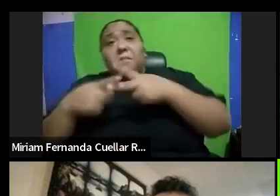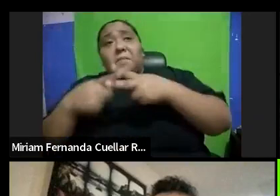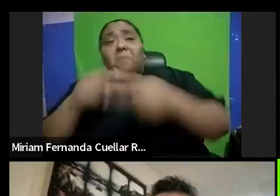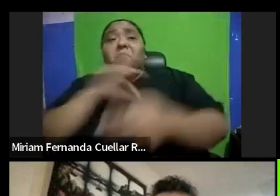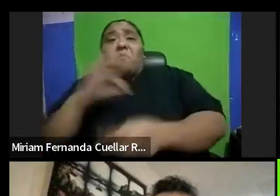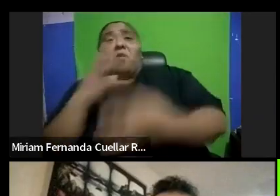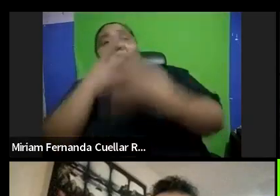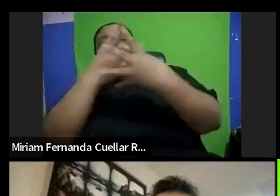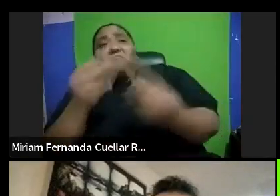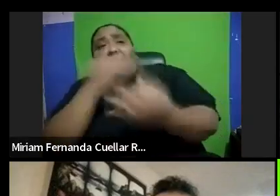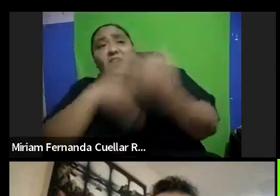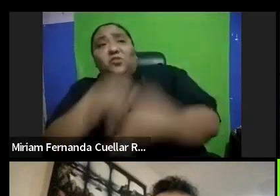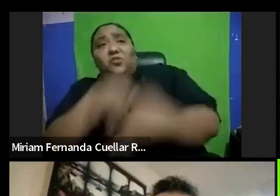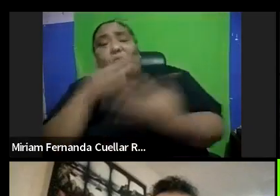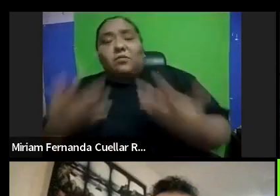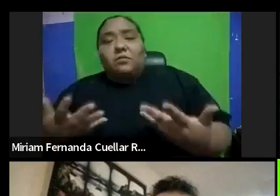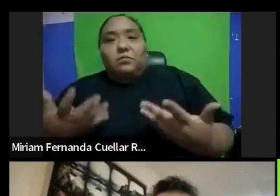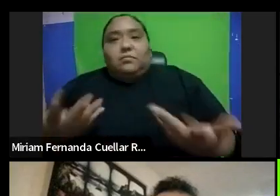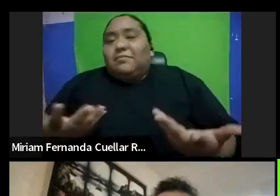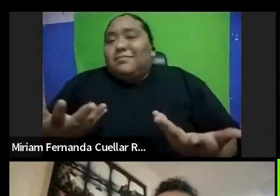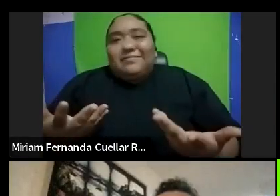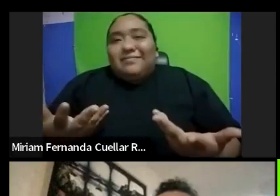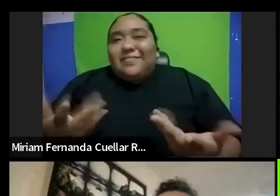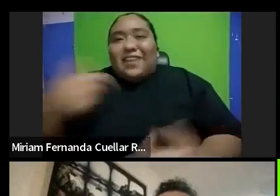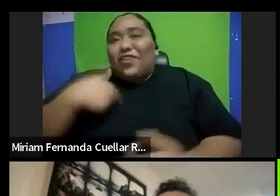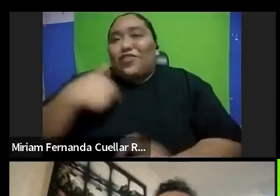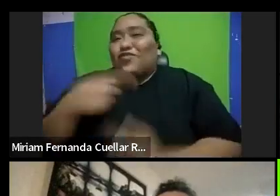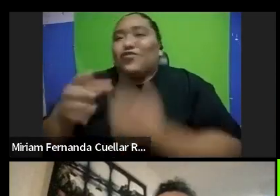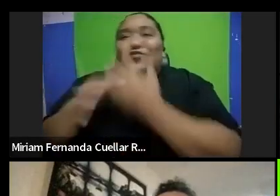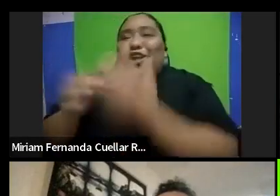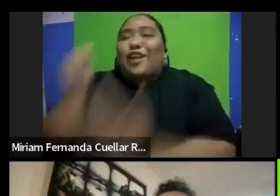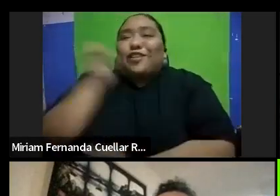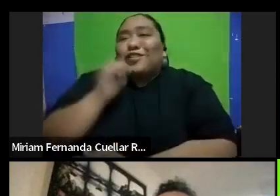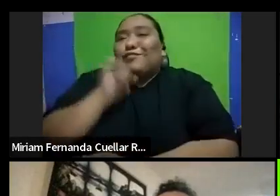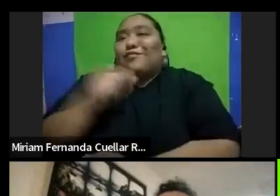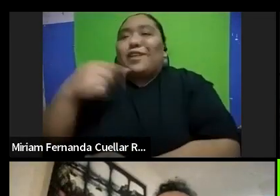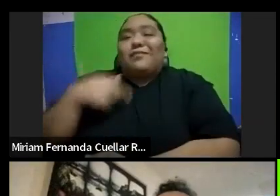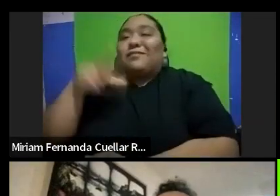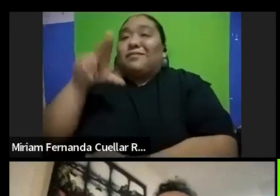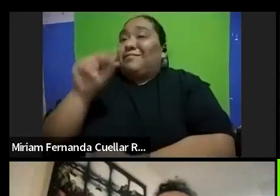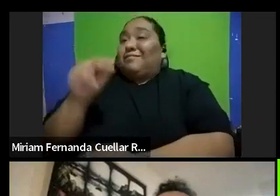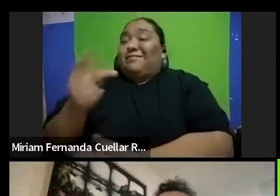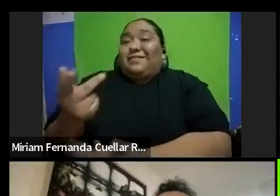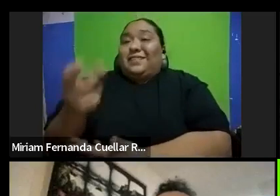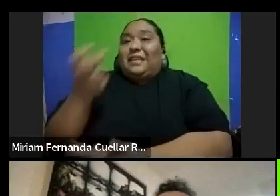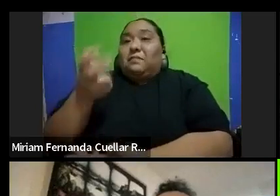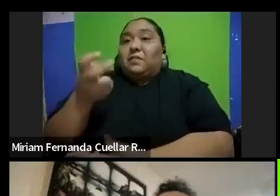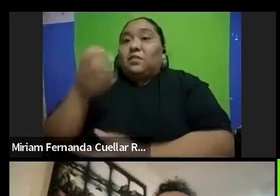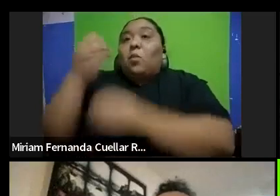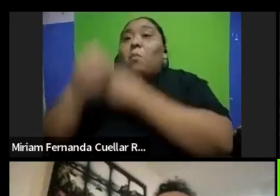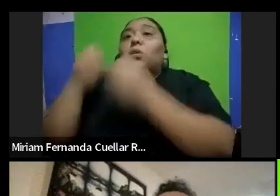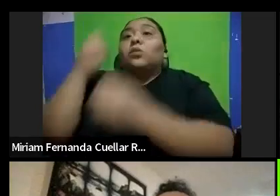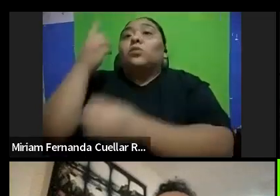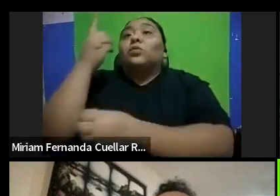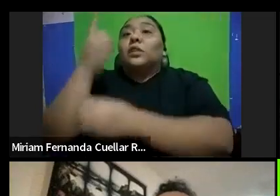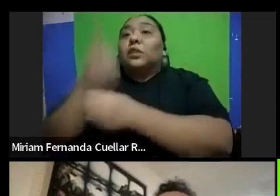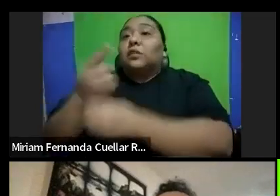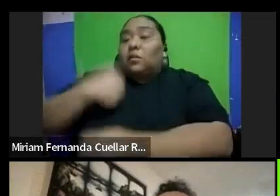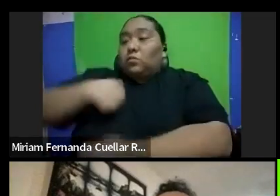es el más inteligente cuando en realidad, en realidad Toyozio lidad to yo siempre to yo siempre digo: no es cierto, es más bien